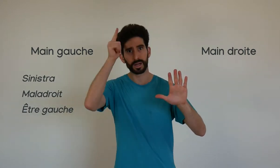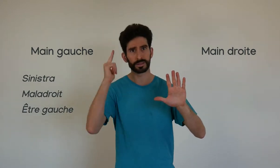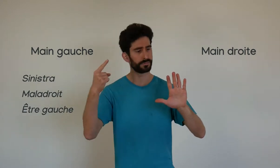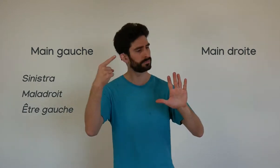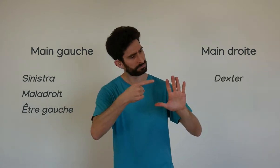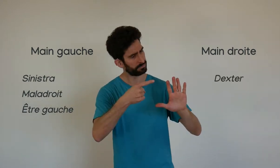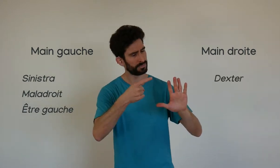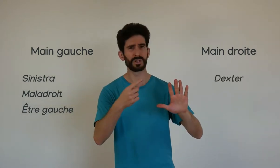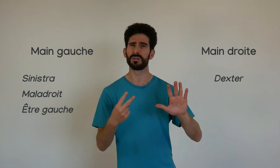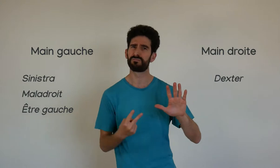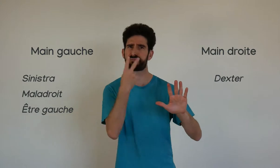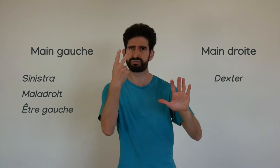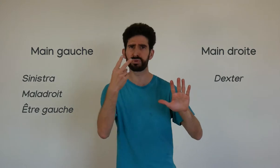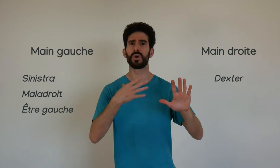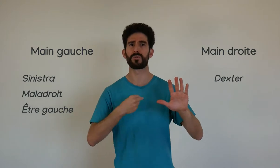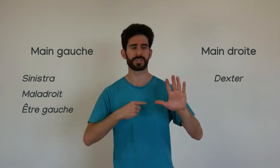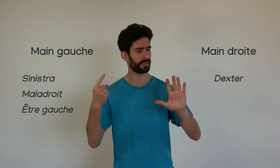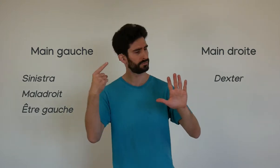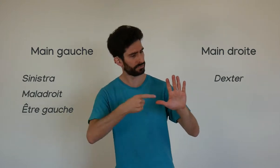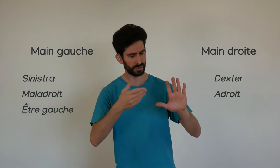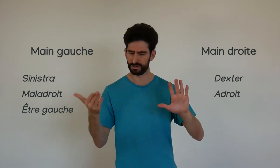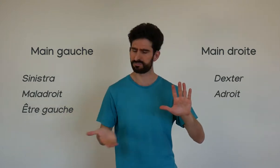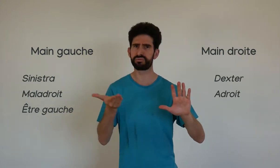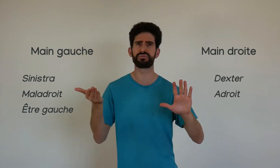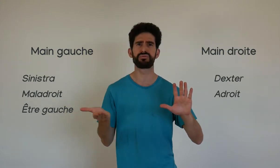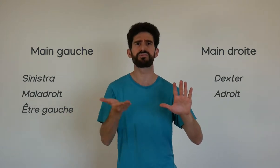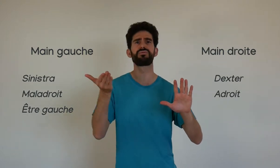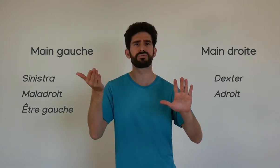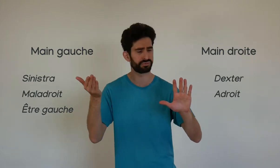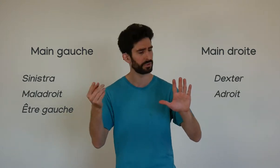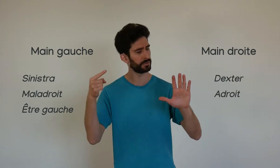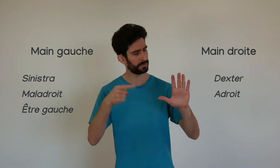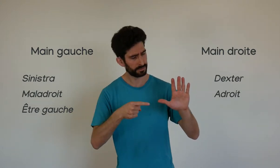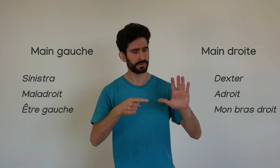En latin, dexter désigne la main droite. En français, on est adroit